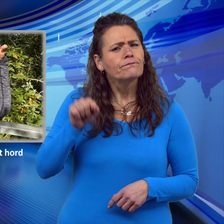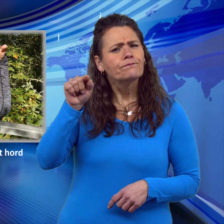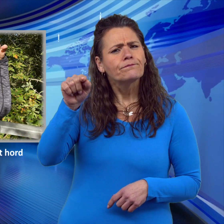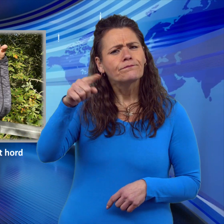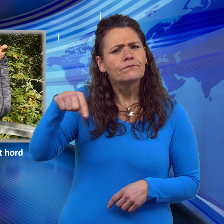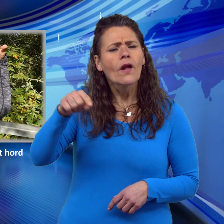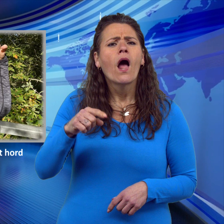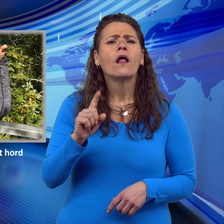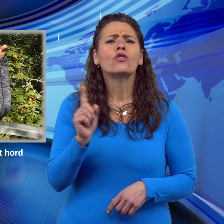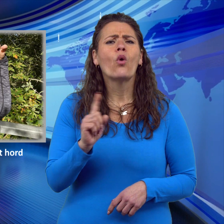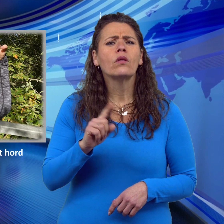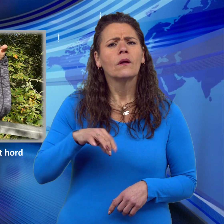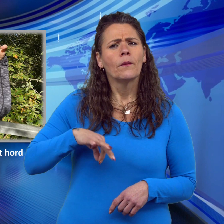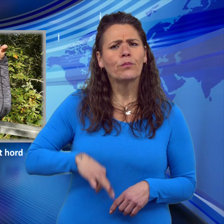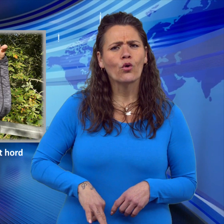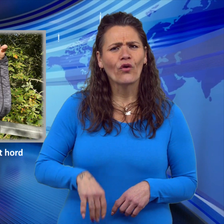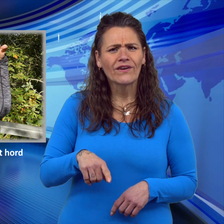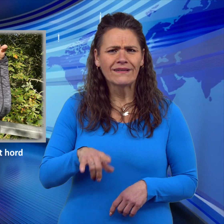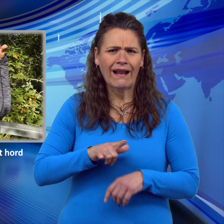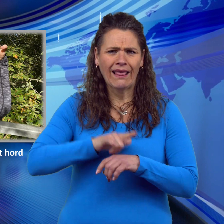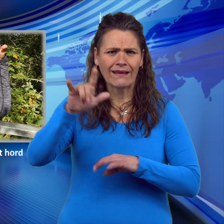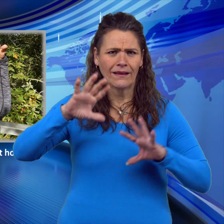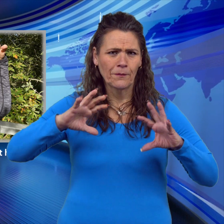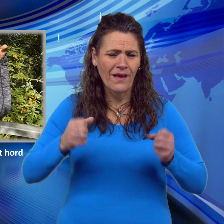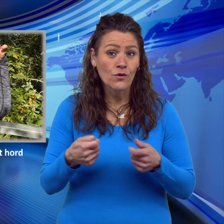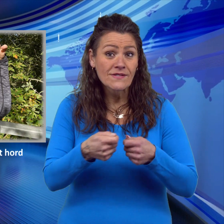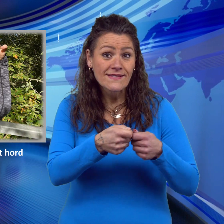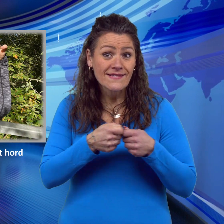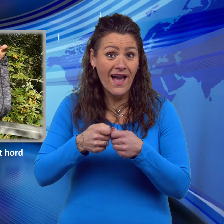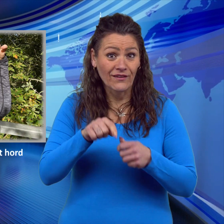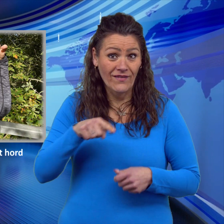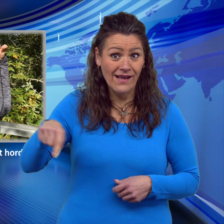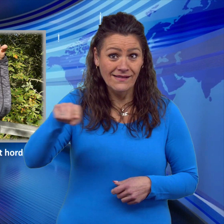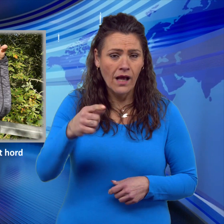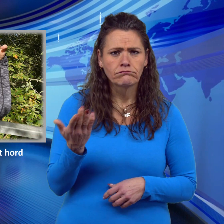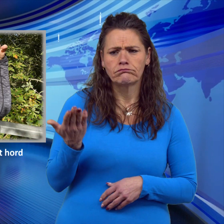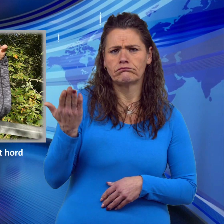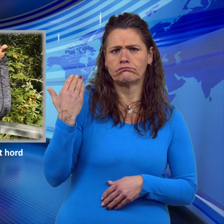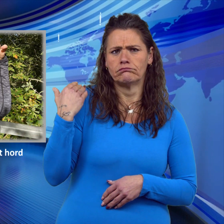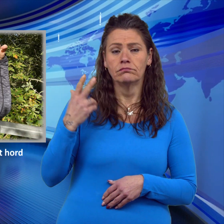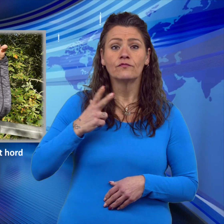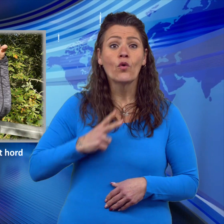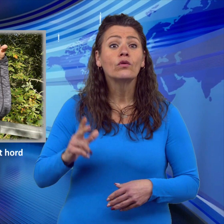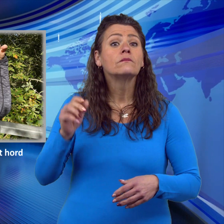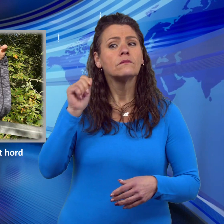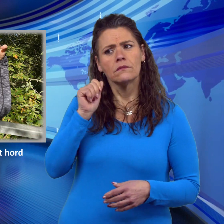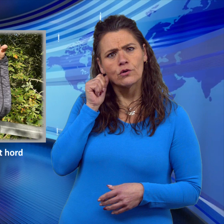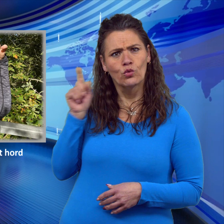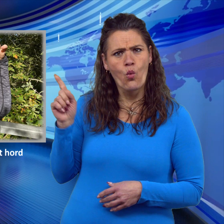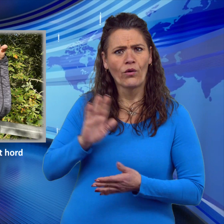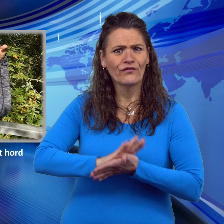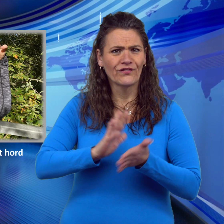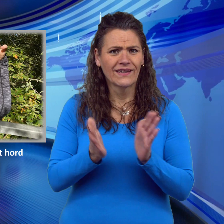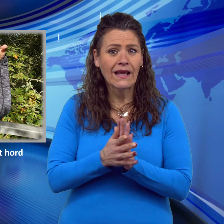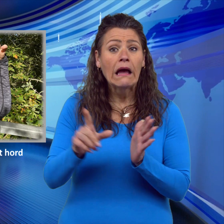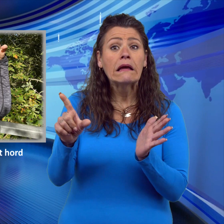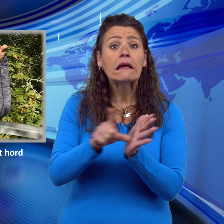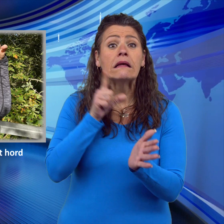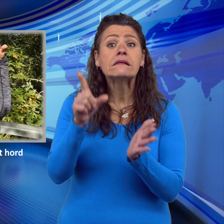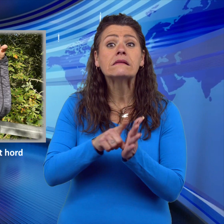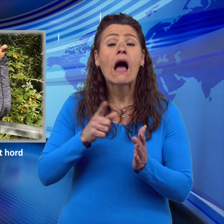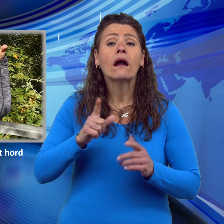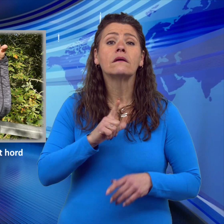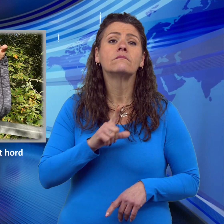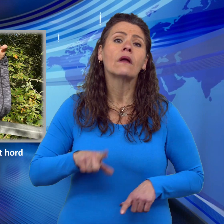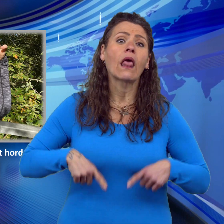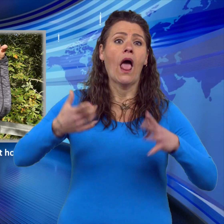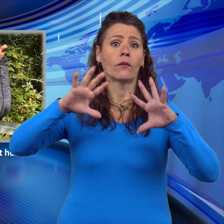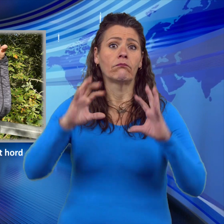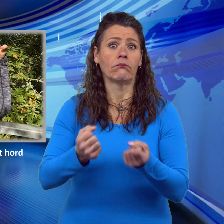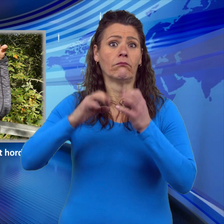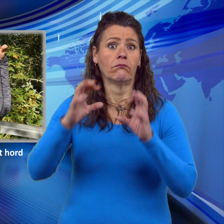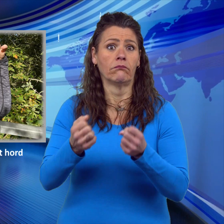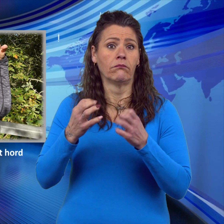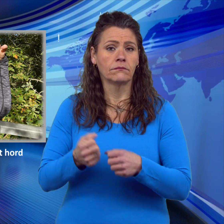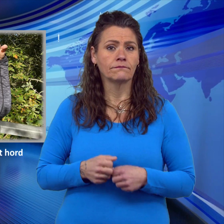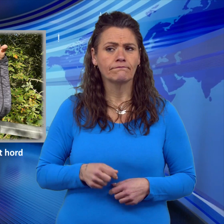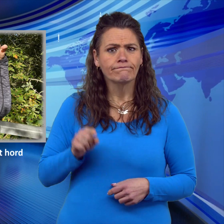A non profit jótékonysági szervezet már kétszer mentette meg a férje életét,